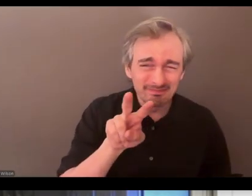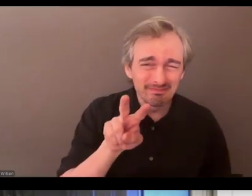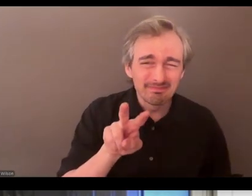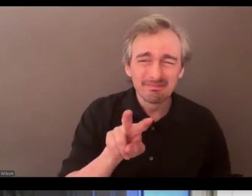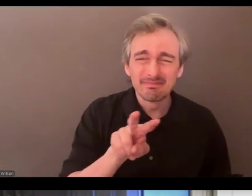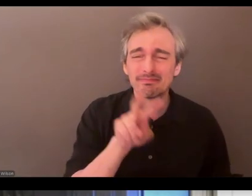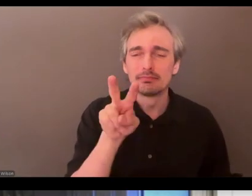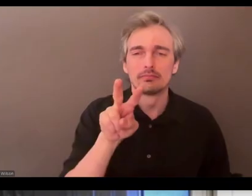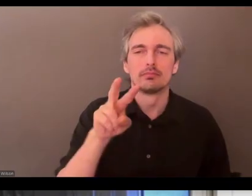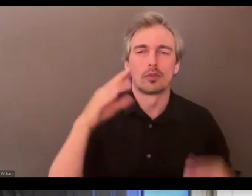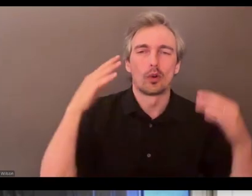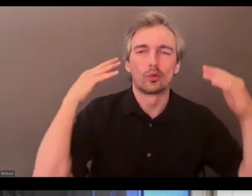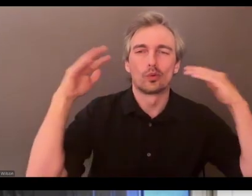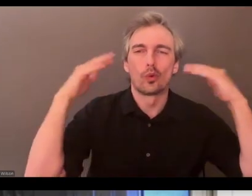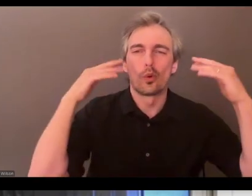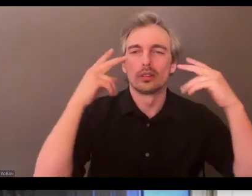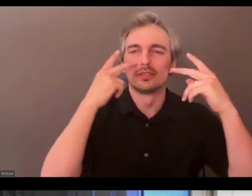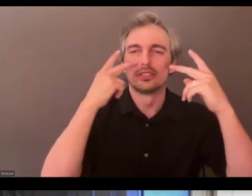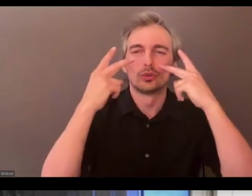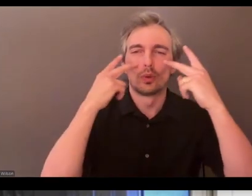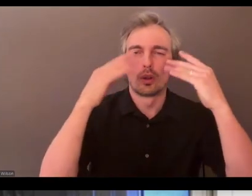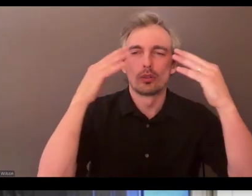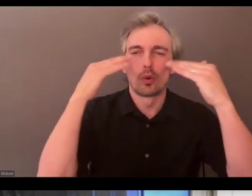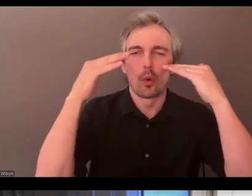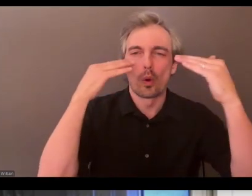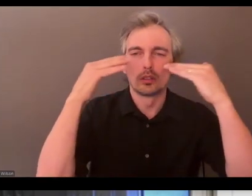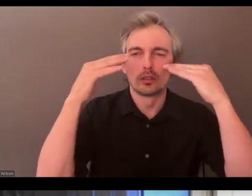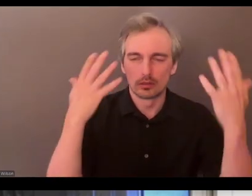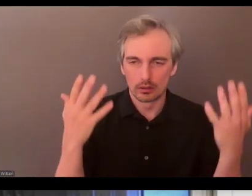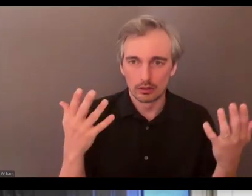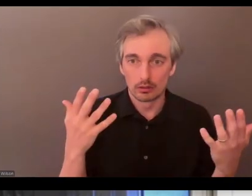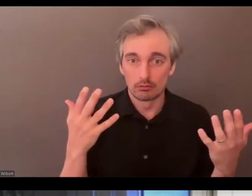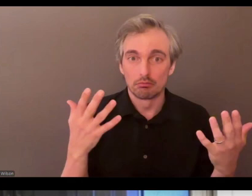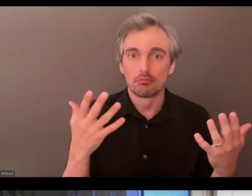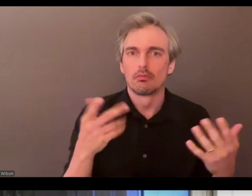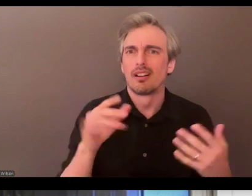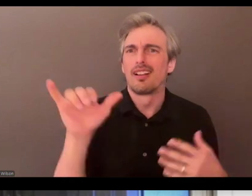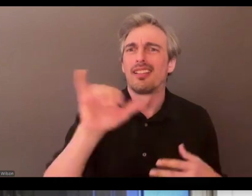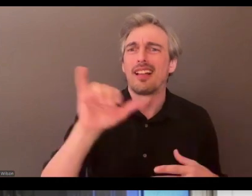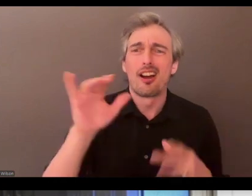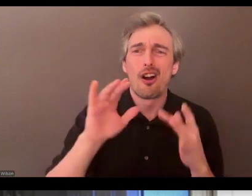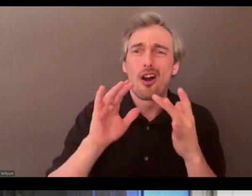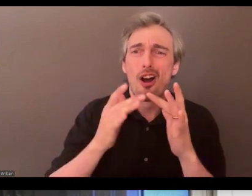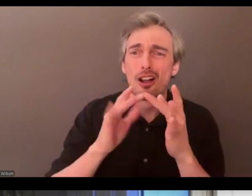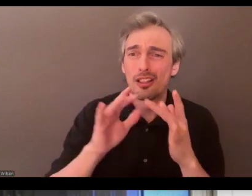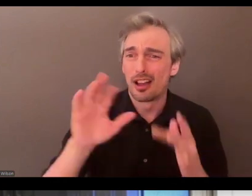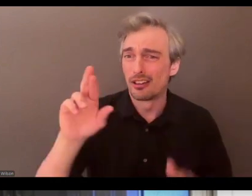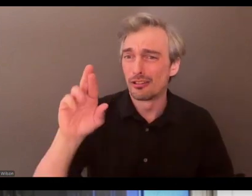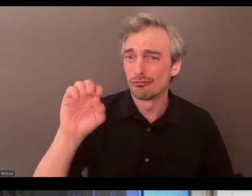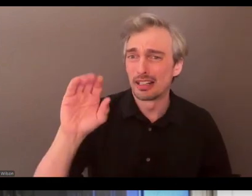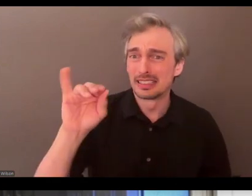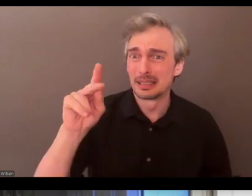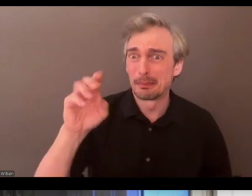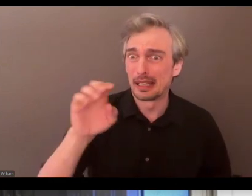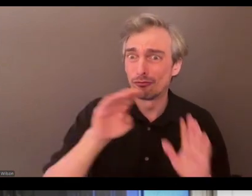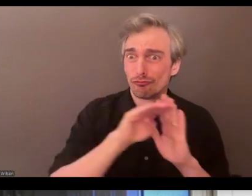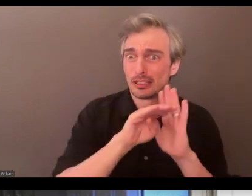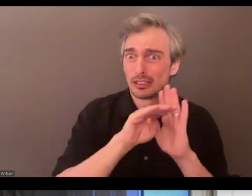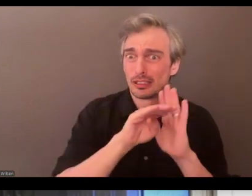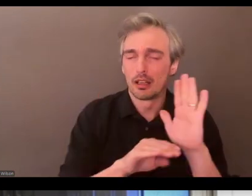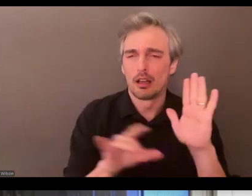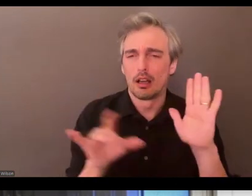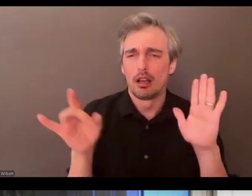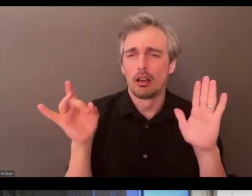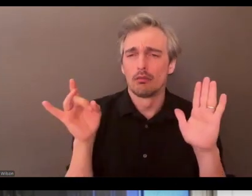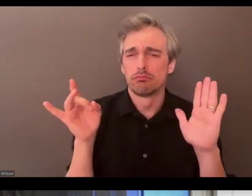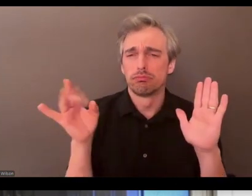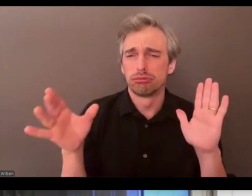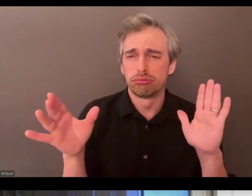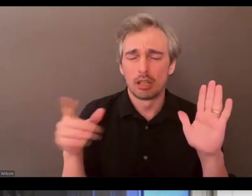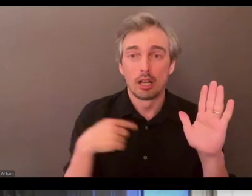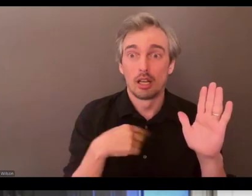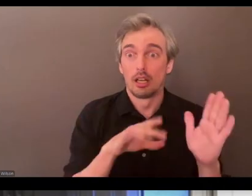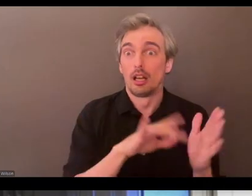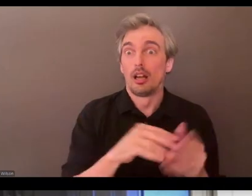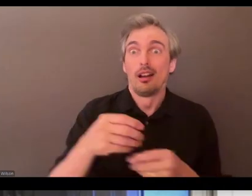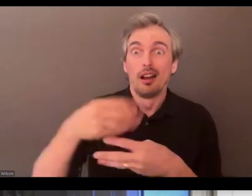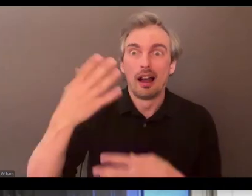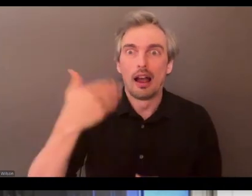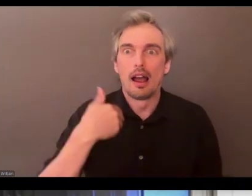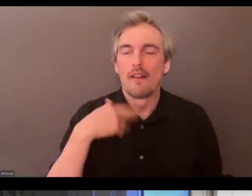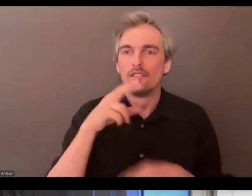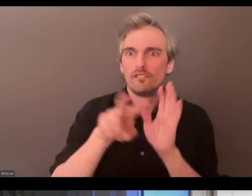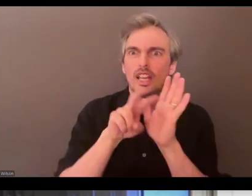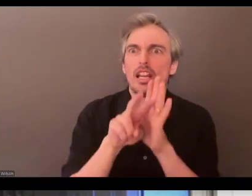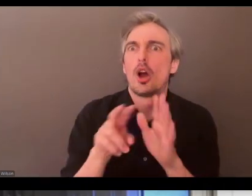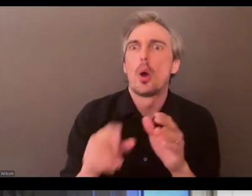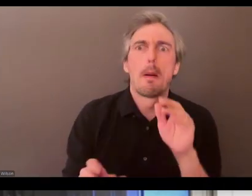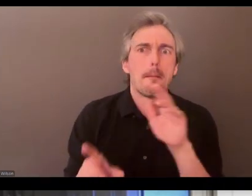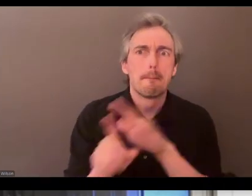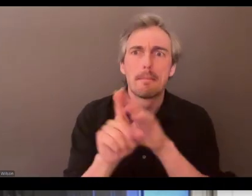オンラインレシピを探したことがある人ならわかると思いますが、 15個の異なるビデオ やポップアップ広告と格闘しながら、「レシピにジャンプ」ボタンを探すことになります。